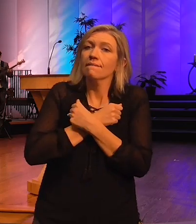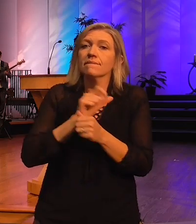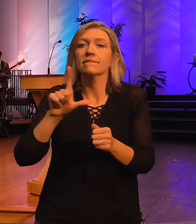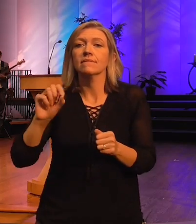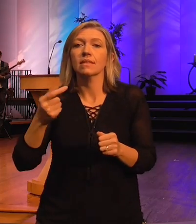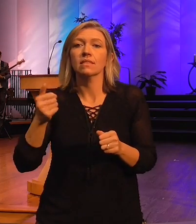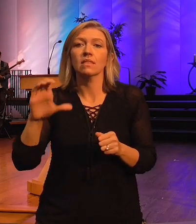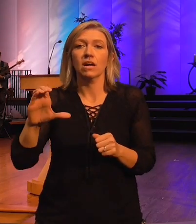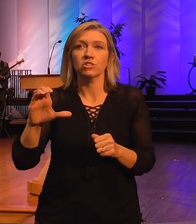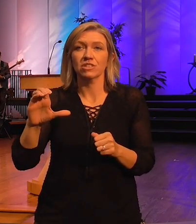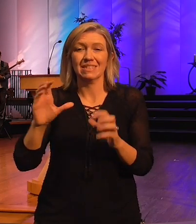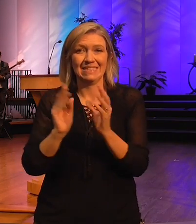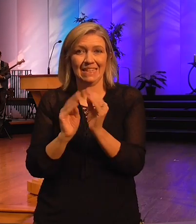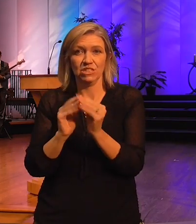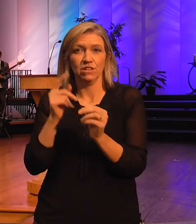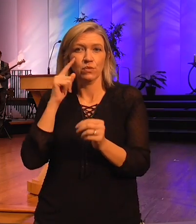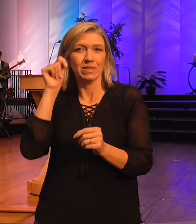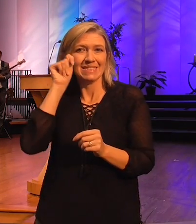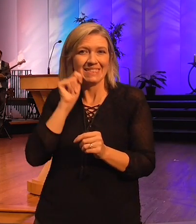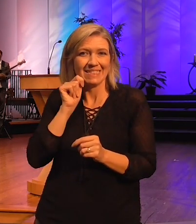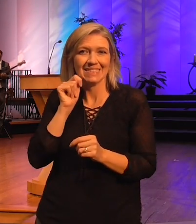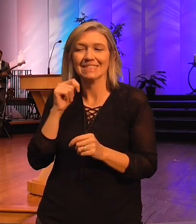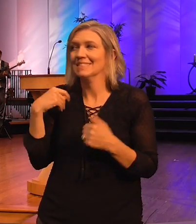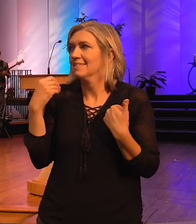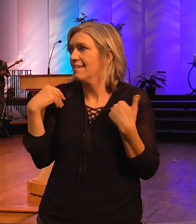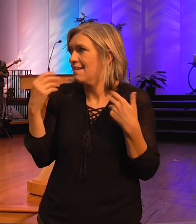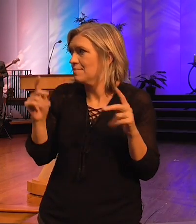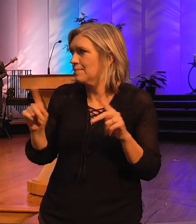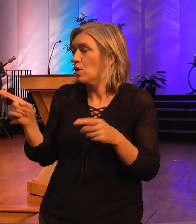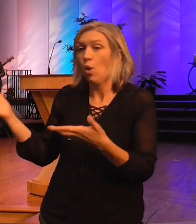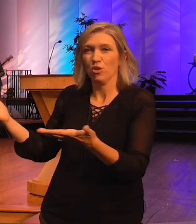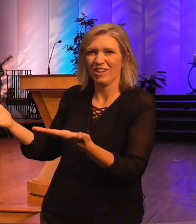gemelos. Oh, estás aquí hoy. hola, sabes que las flores están aquí, estás aquí, estás confundiendo